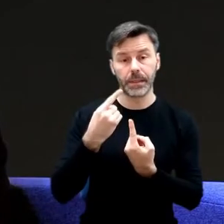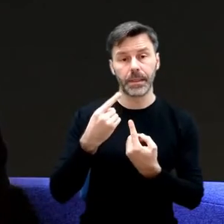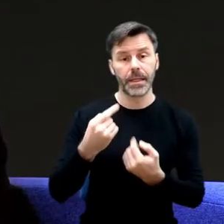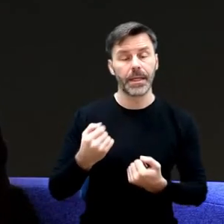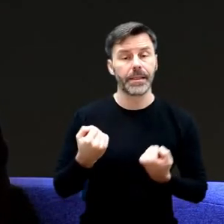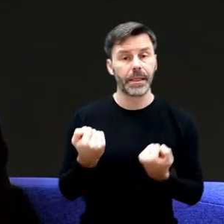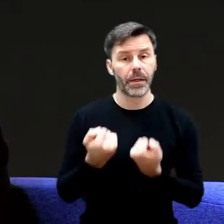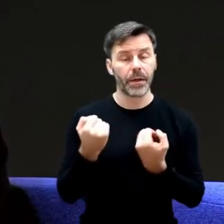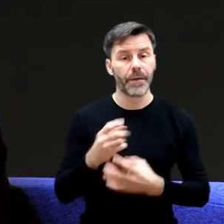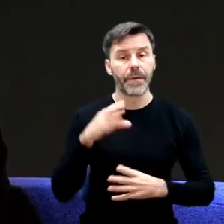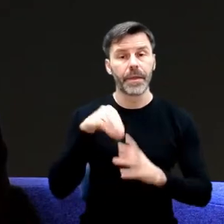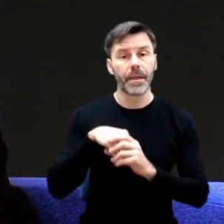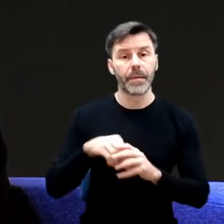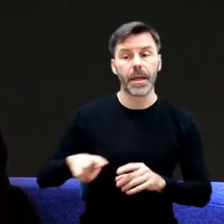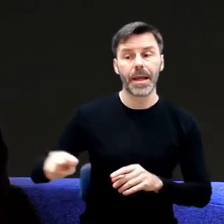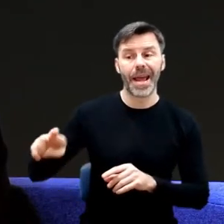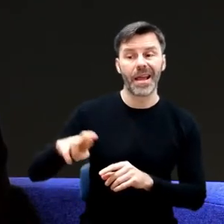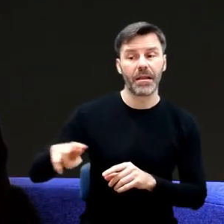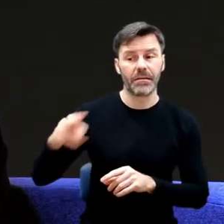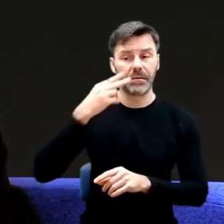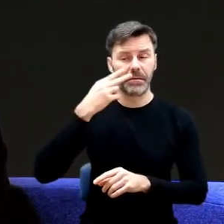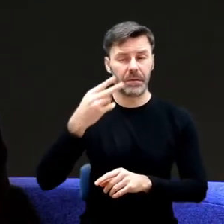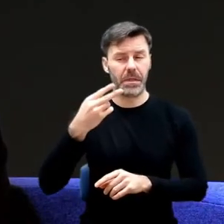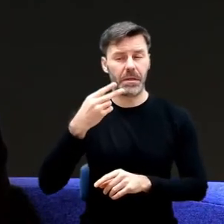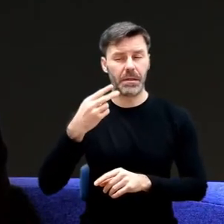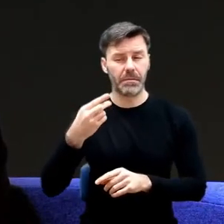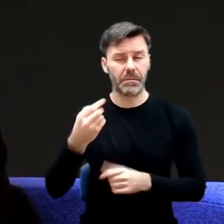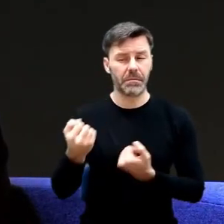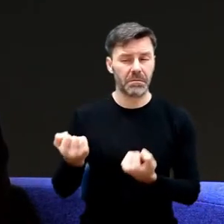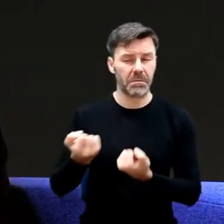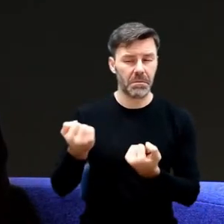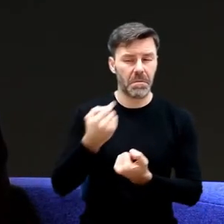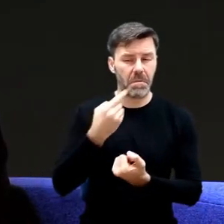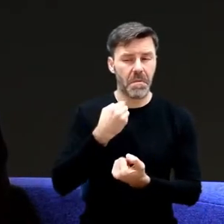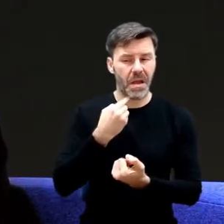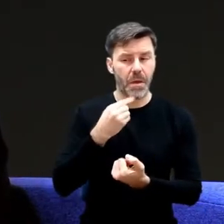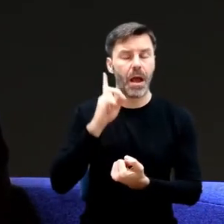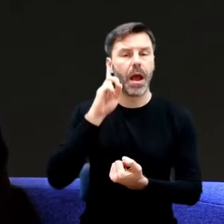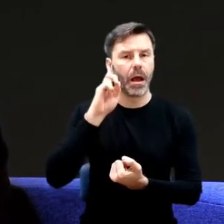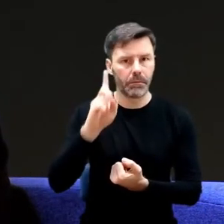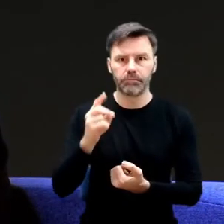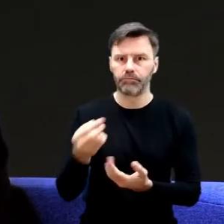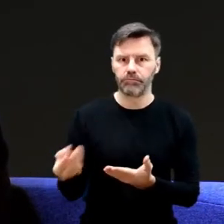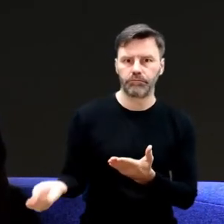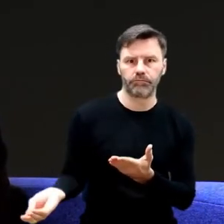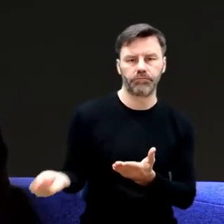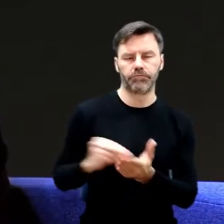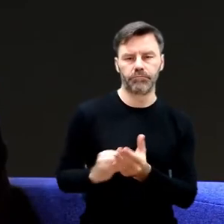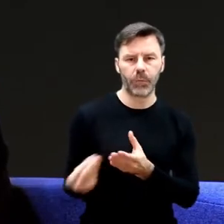początkowo nieduże, ale byłoby bardzo przydatne dla budowania